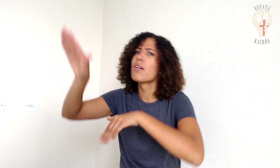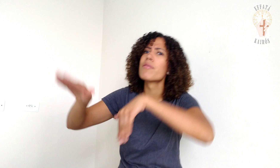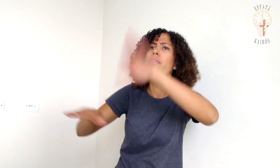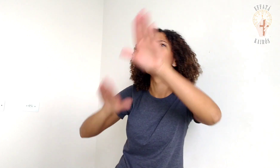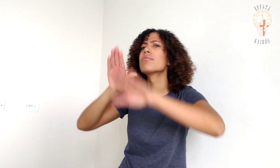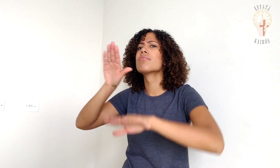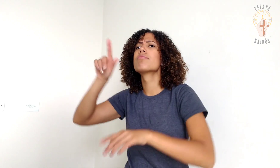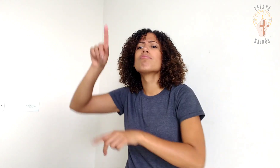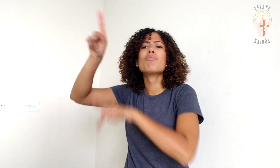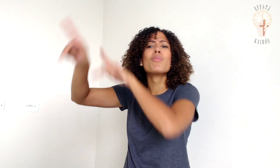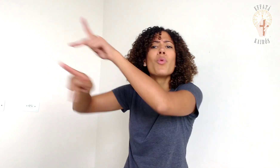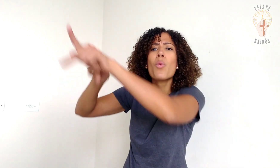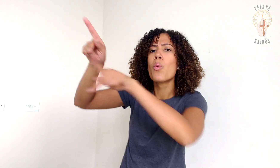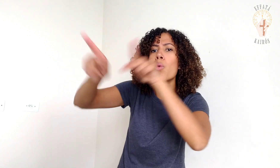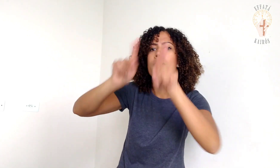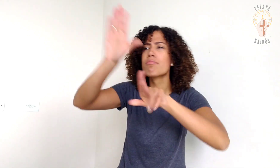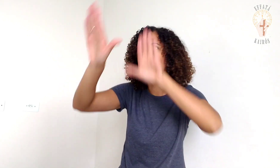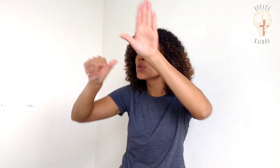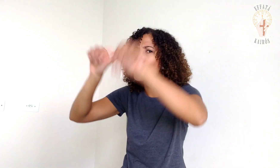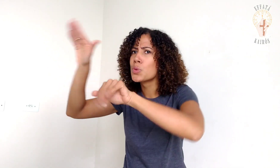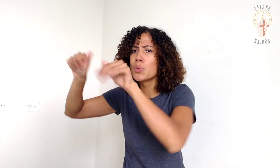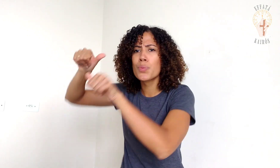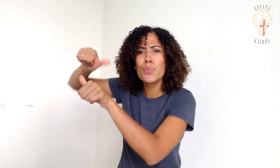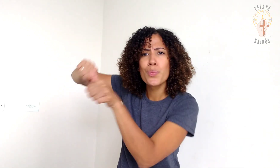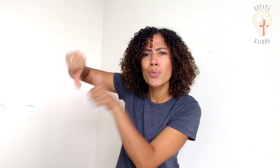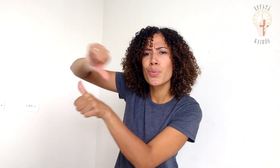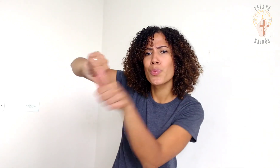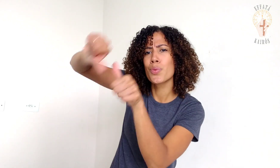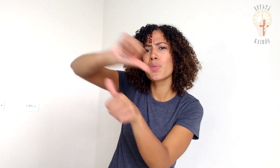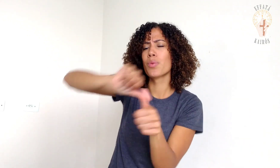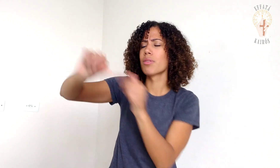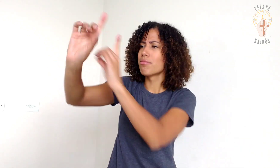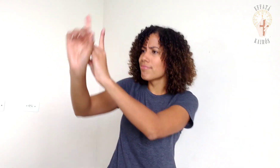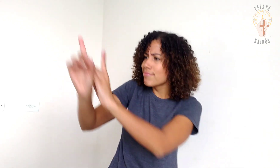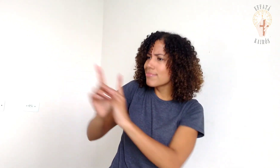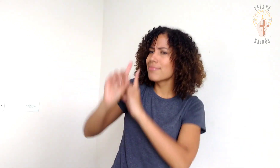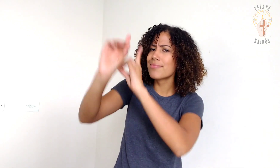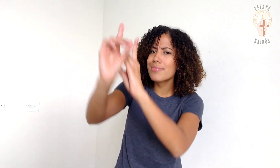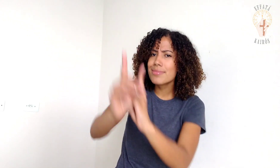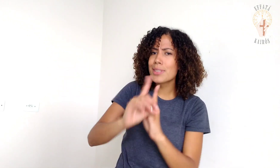19 - Portanto, ide e fazei discípulos meus todos os povos,